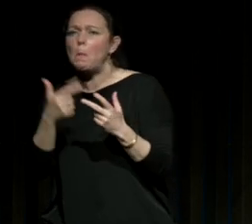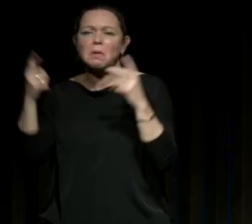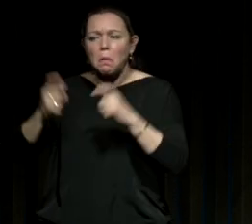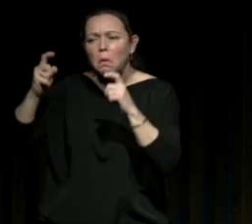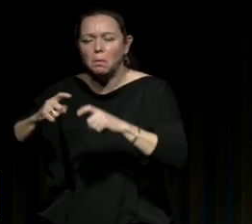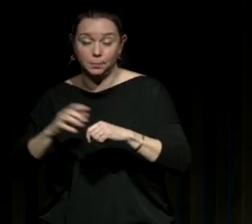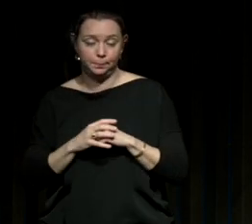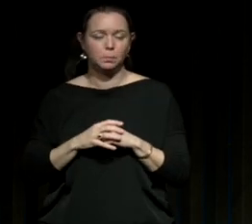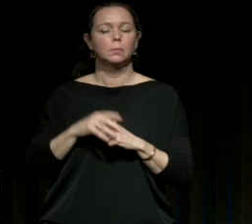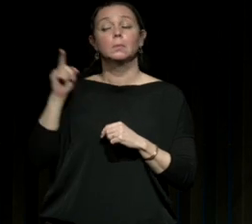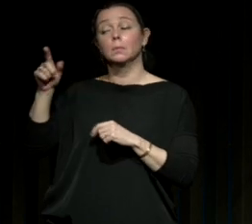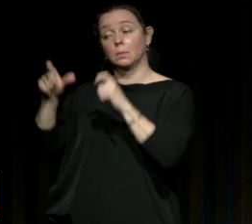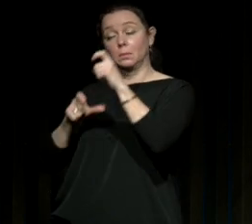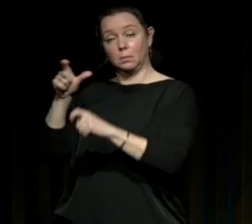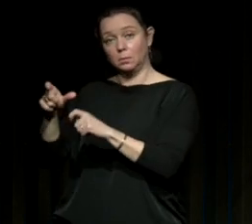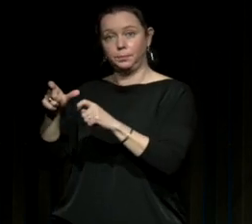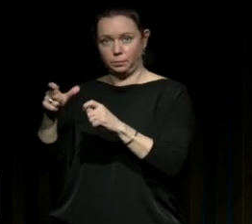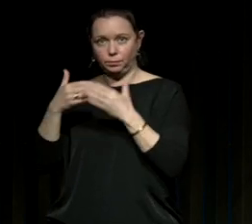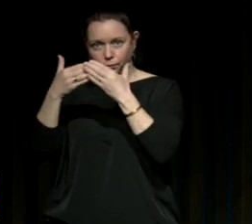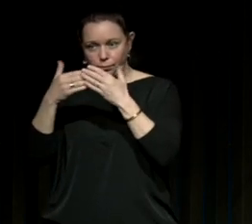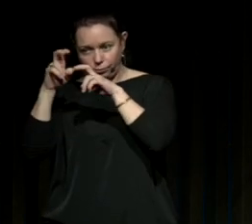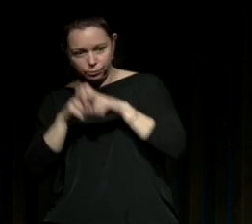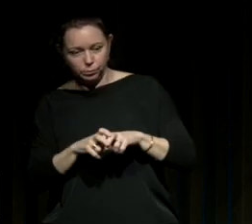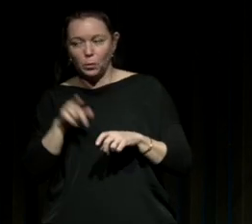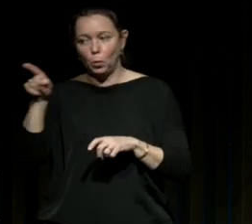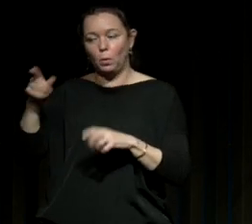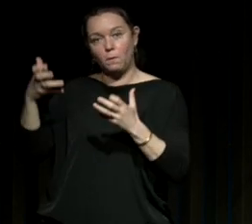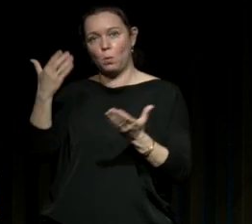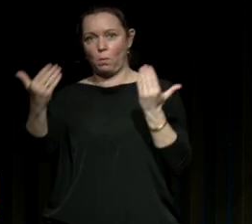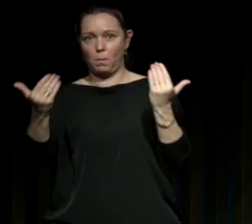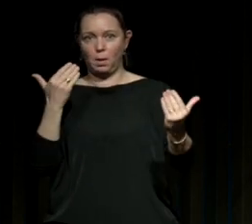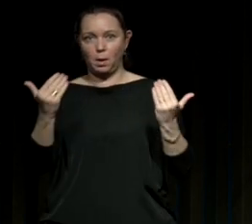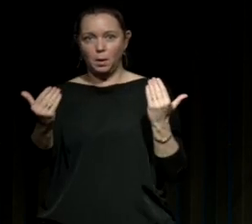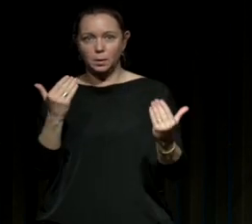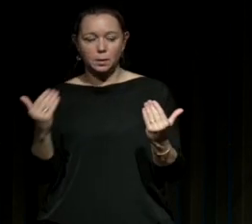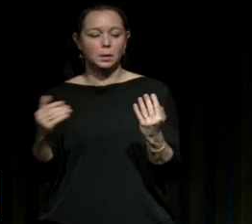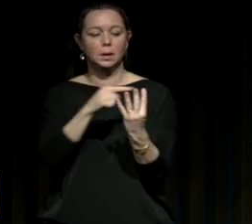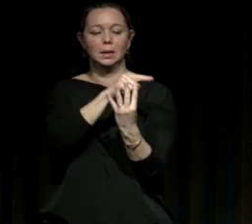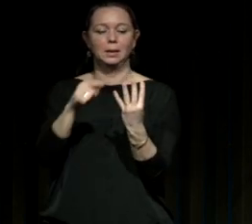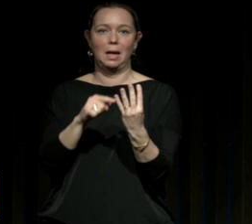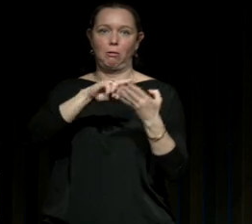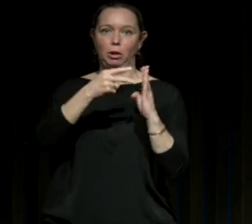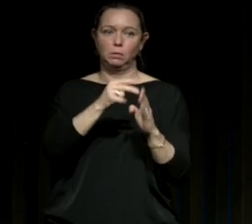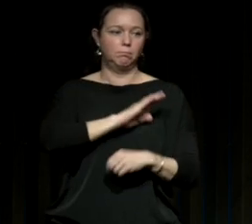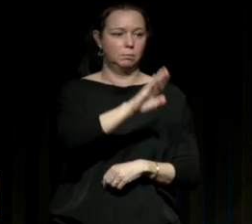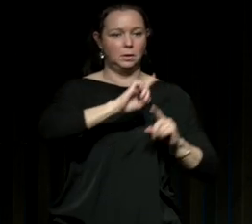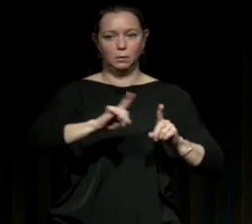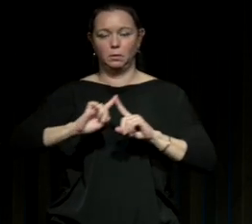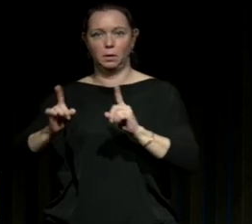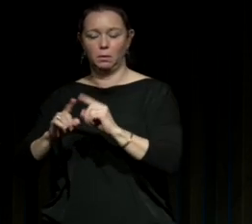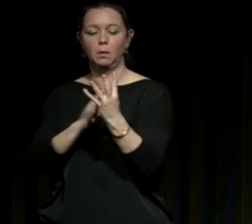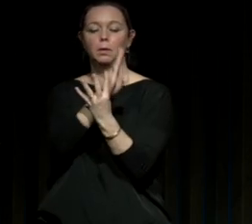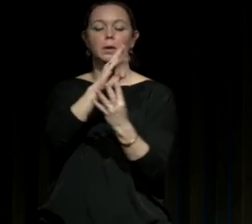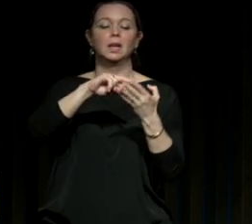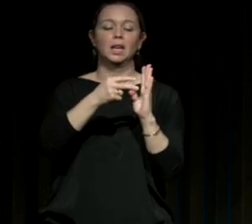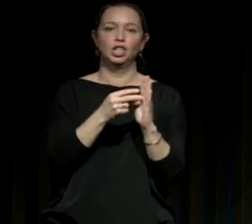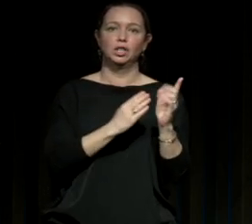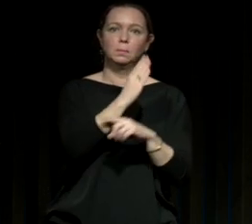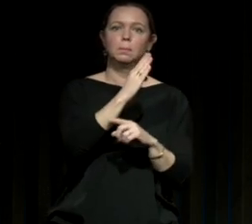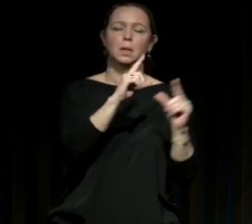voulu comparer l'effet de quatre régimes celui qui est représenté par les triangles il est plutôt